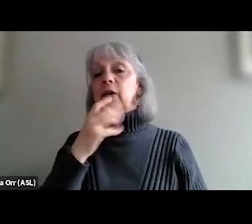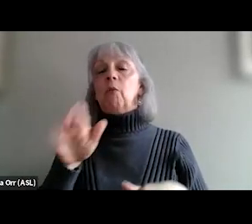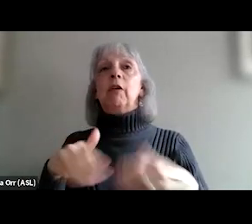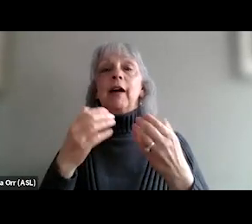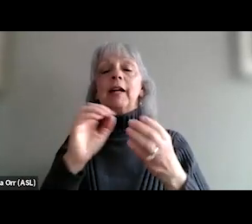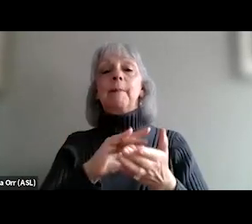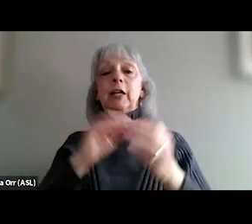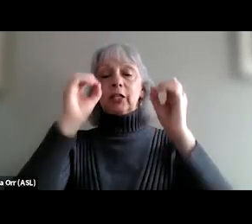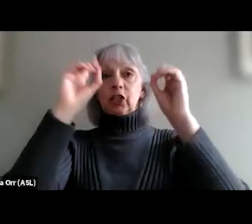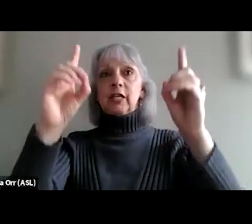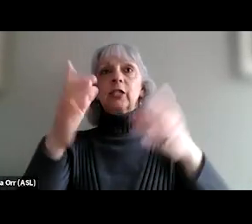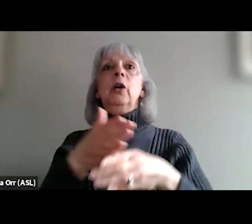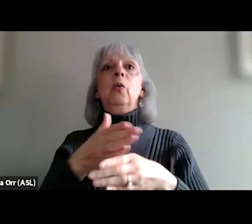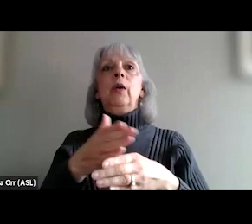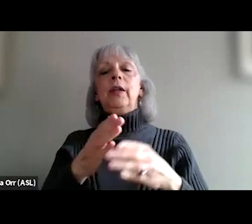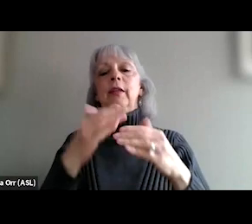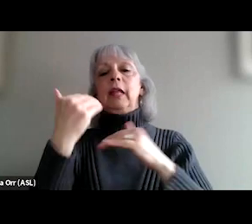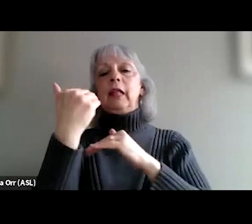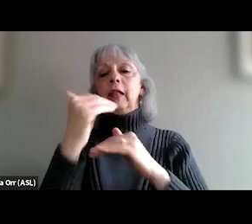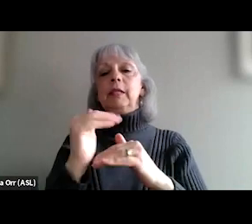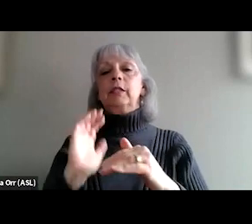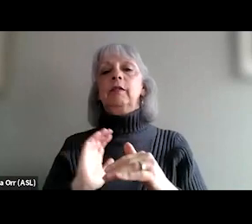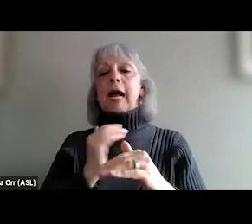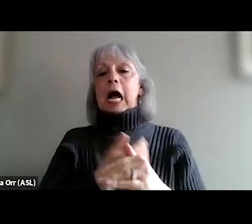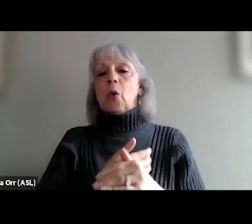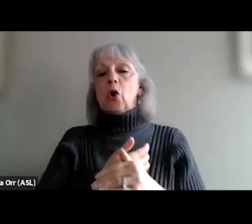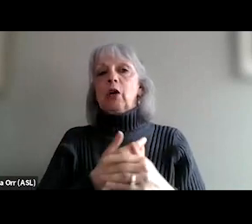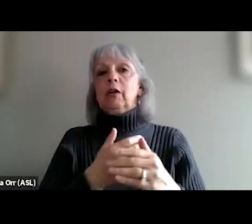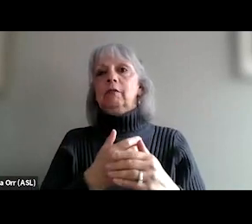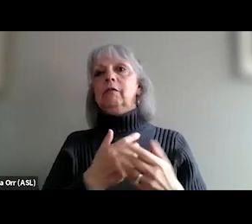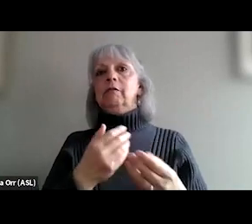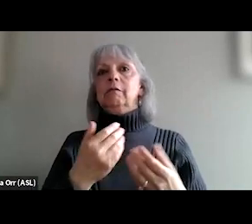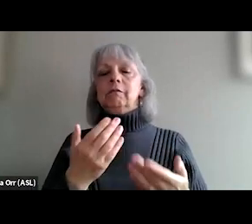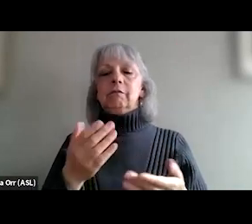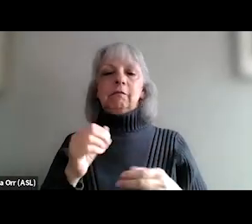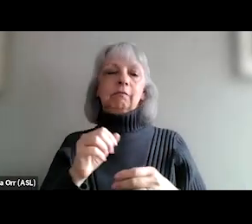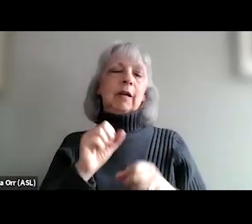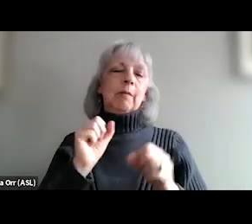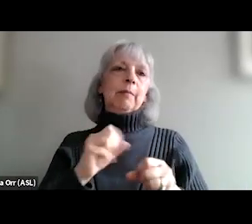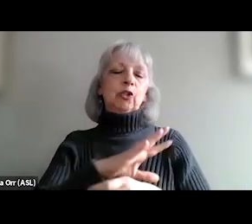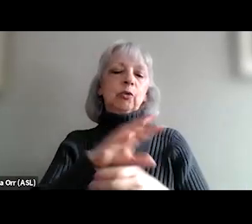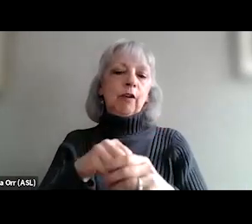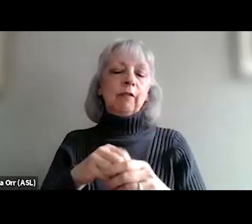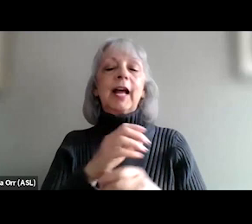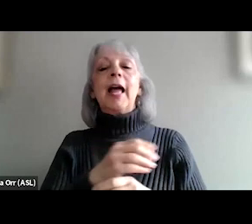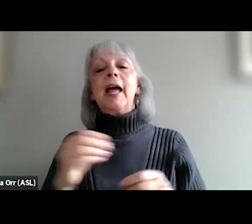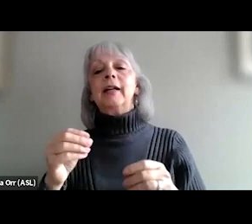dentro de los límites de nuestro alcance de práctica y otros recursos de salud a los residentes para asegurar los cuatro puntos principales,